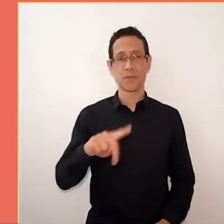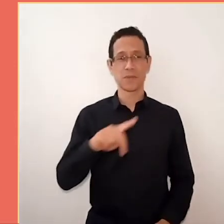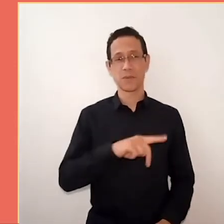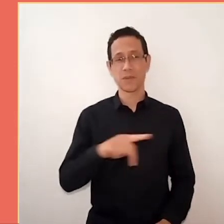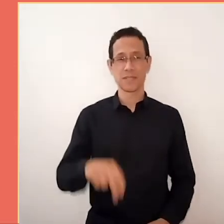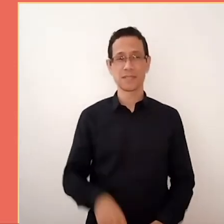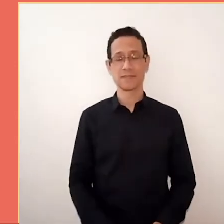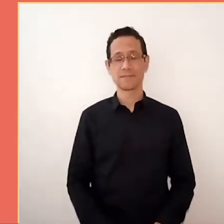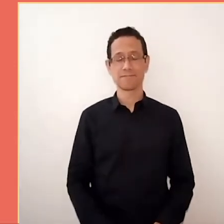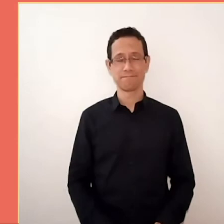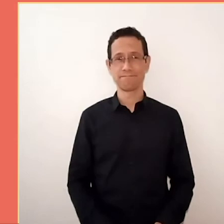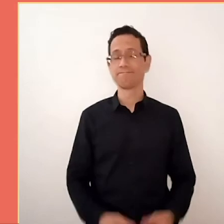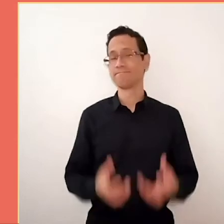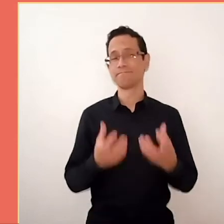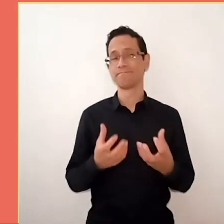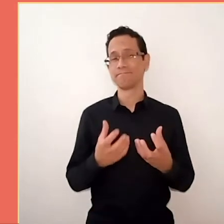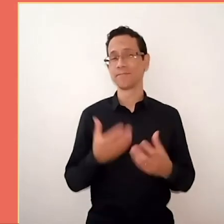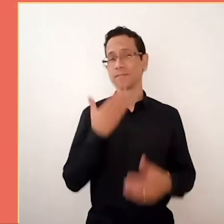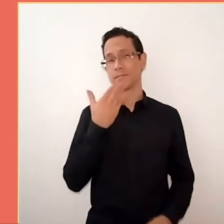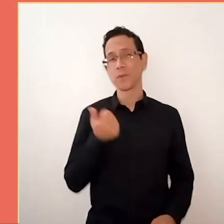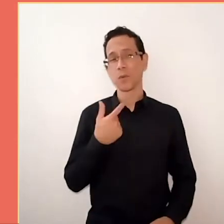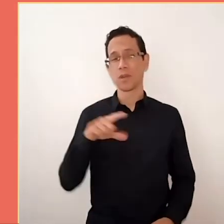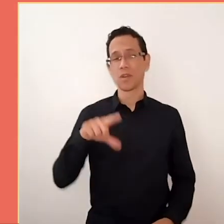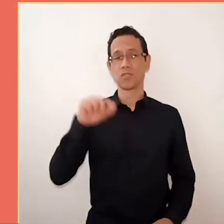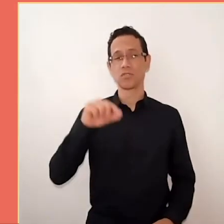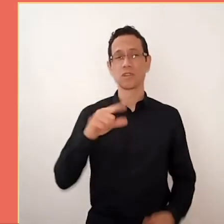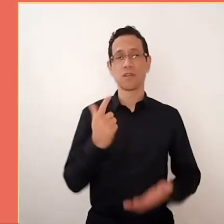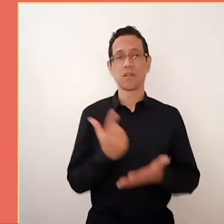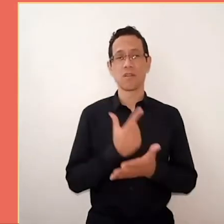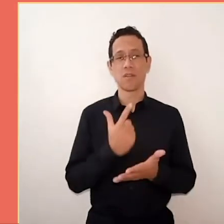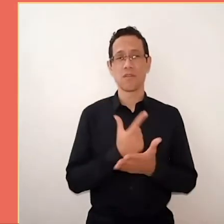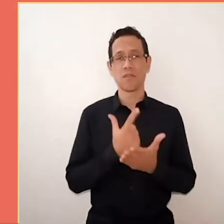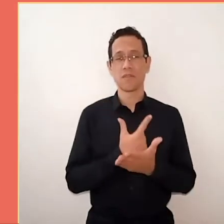preferem livros… "O Cavalo de Troia"